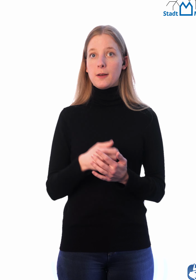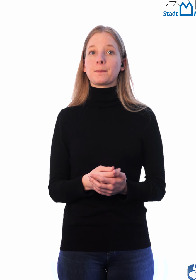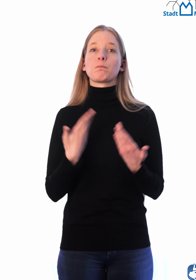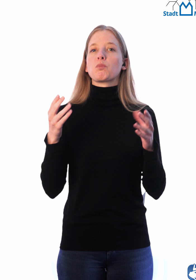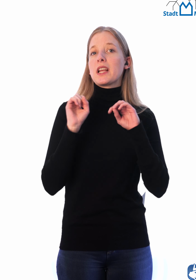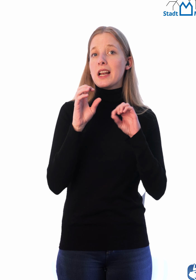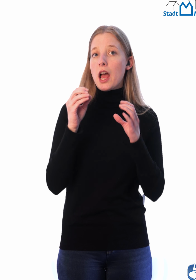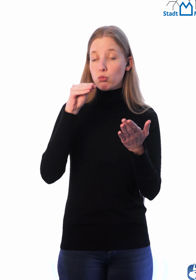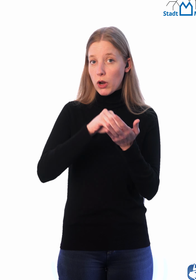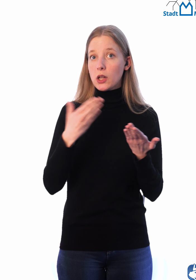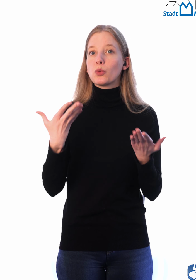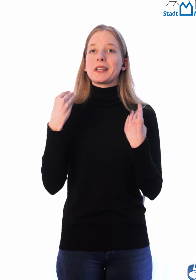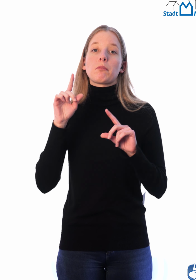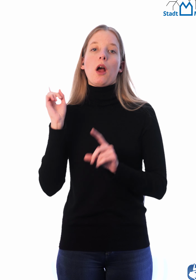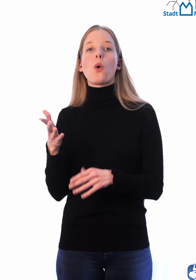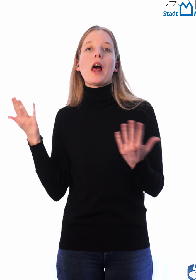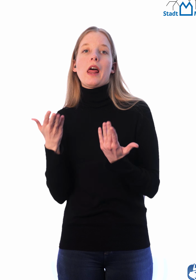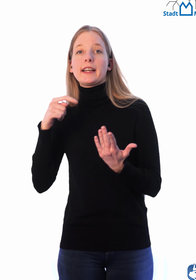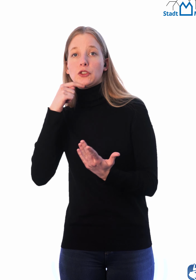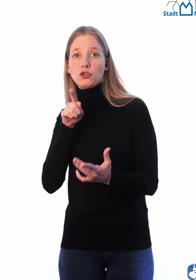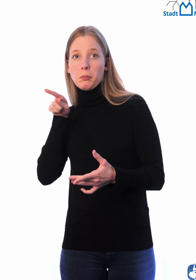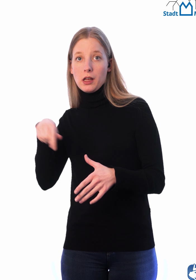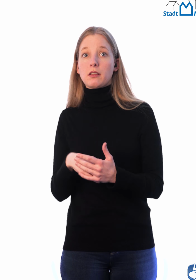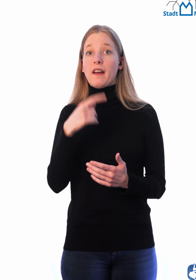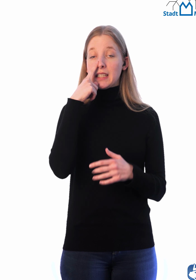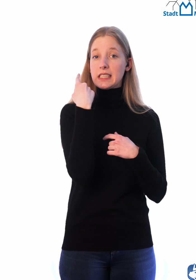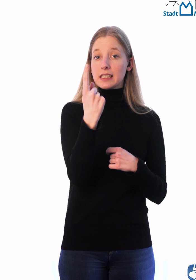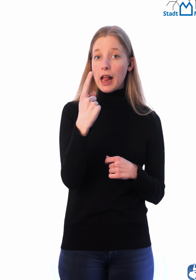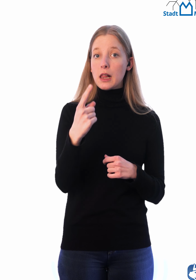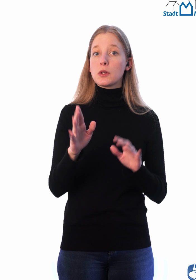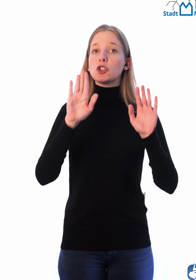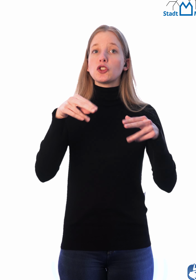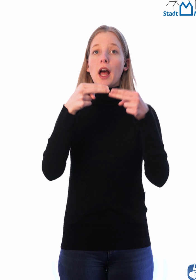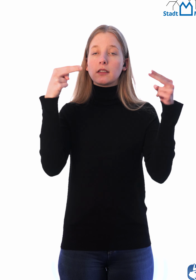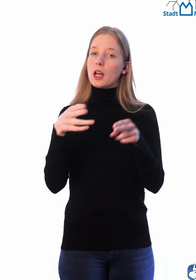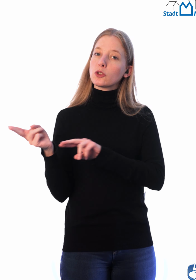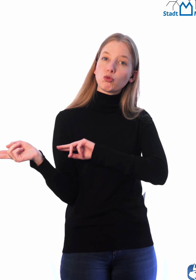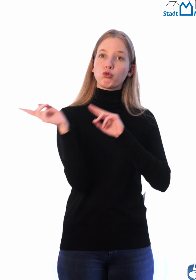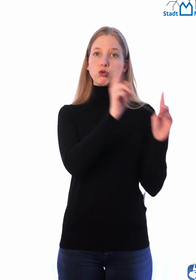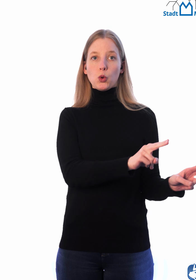Eine Erklärung dazu gibt es auf dieser Seite in leichter Sprache. Wenn Sie zur Startseite zurückkehren möchten,